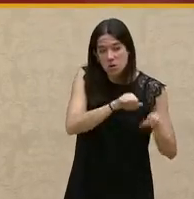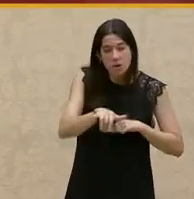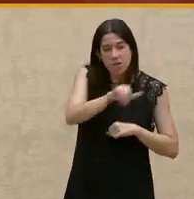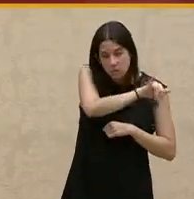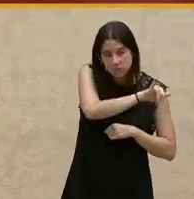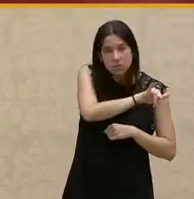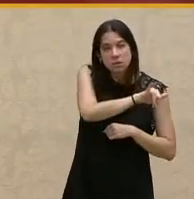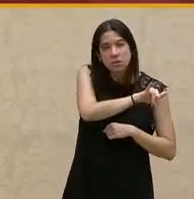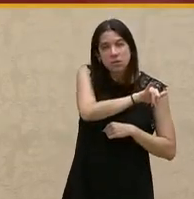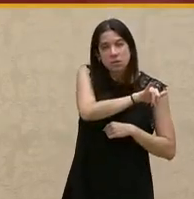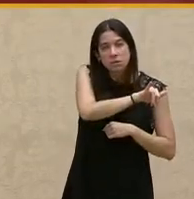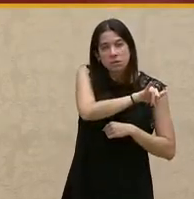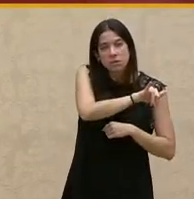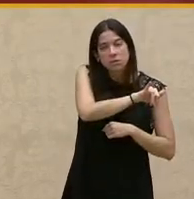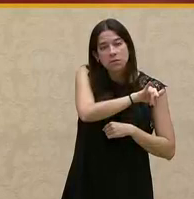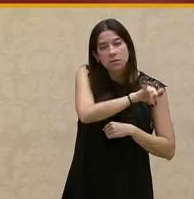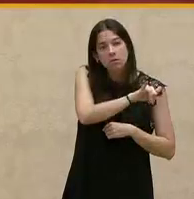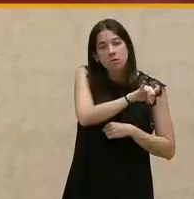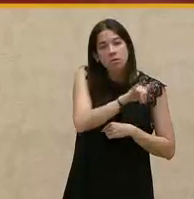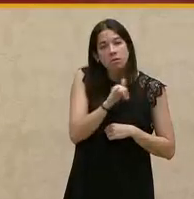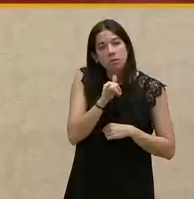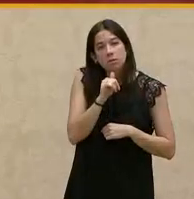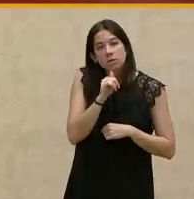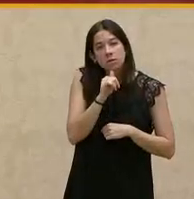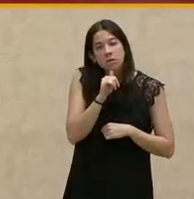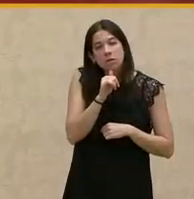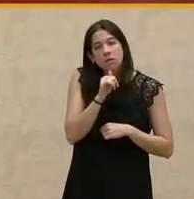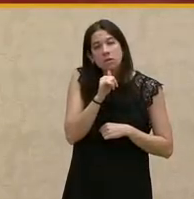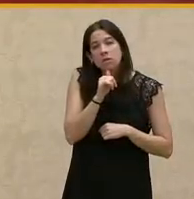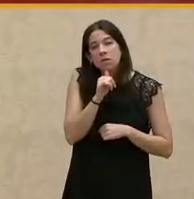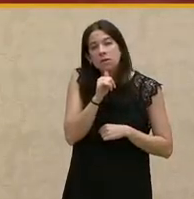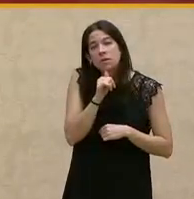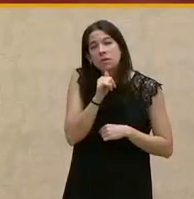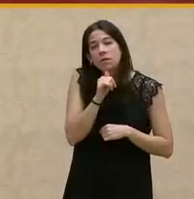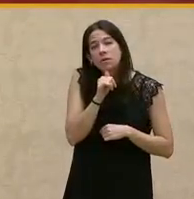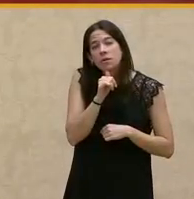cuales yo ahora no veo una inversión inmediata de nadie, incluso, qué quieres que te diga, prefiero,